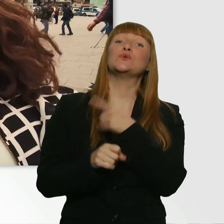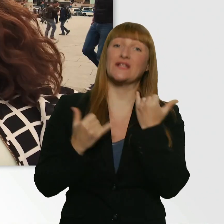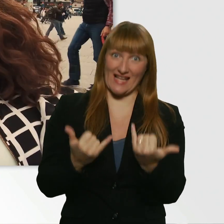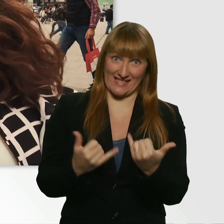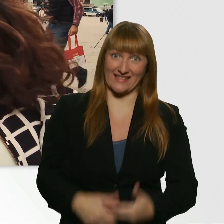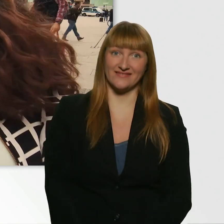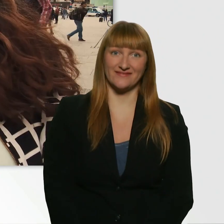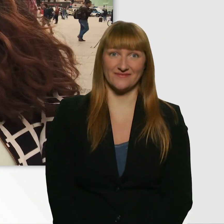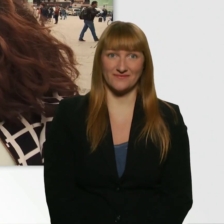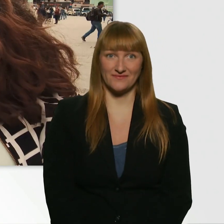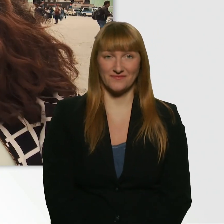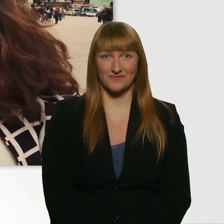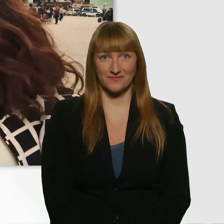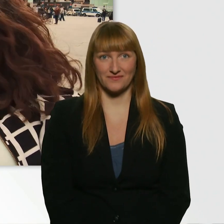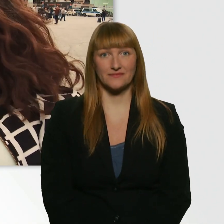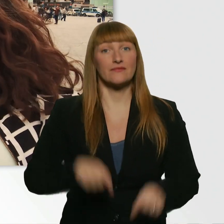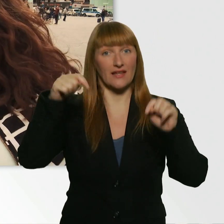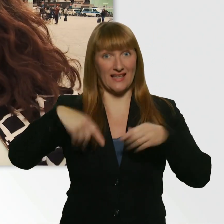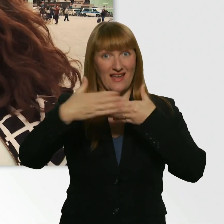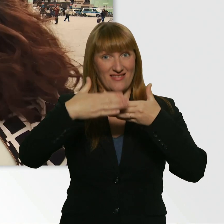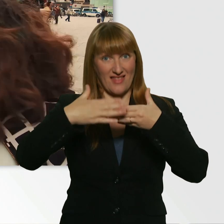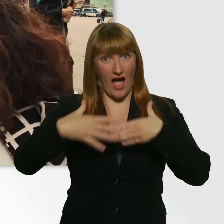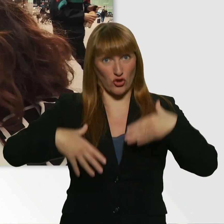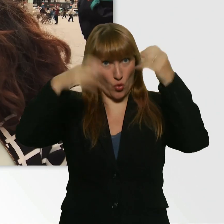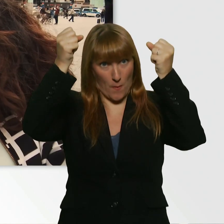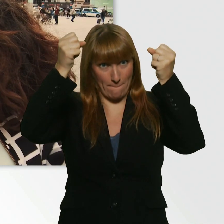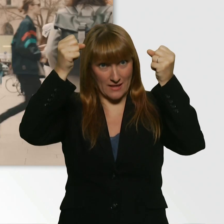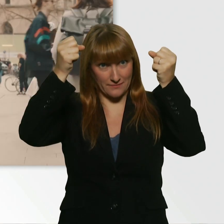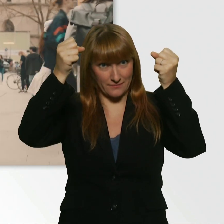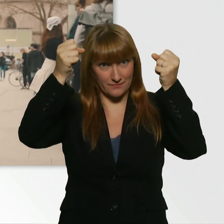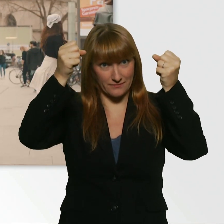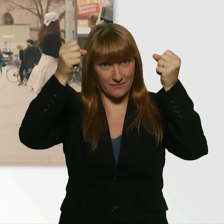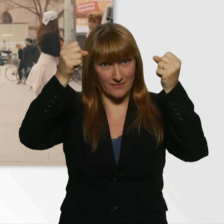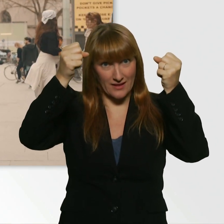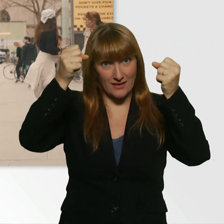Wir sind immer noch am Dom. - Ja. Und wenn du hier rechts hochfährst,